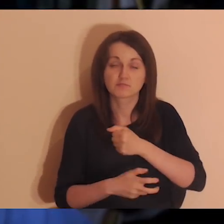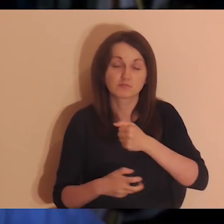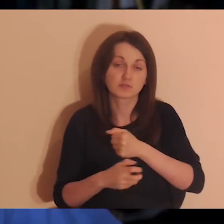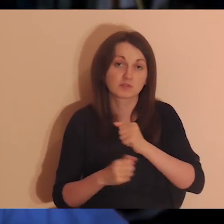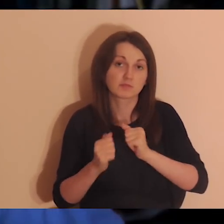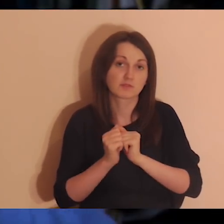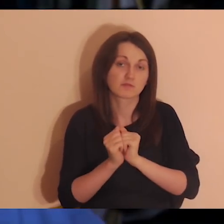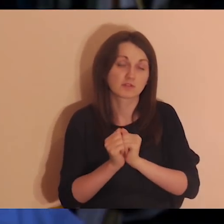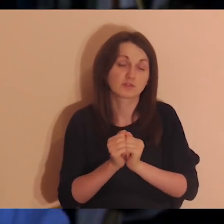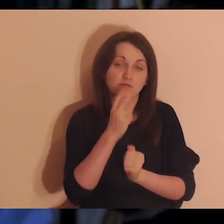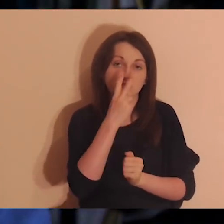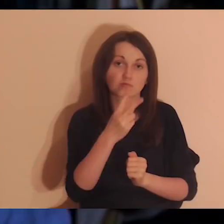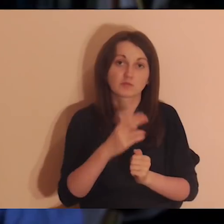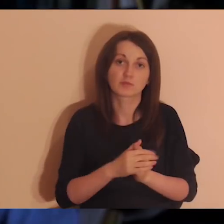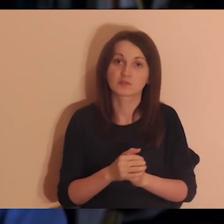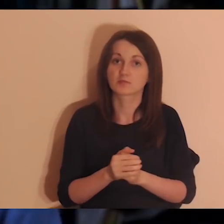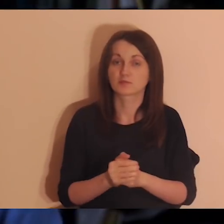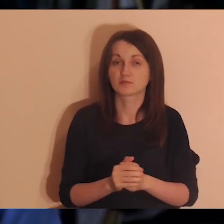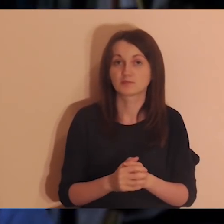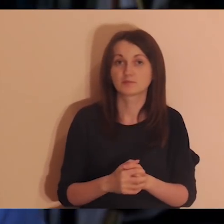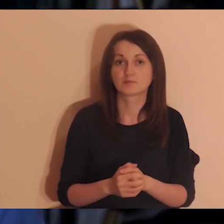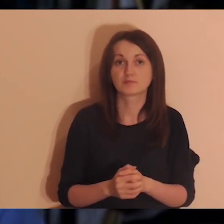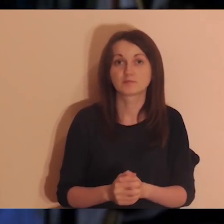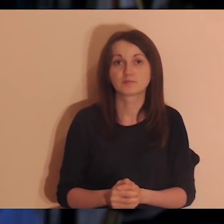Może w Kodniu uda się zrobić jakieś pogłębiarkowe spotkanie.